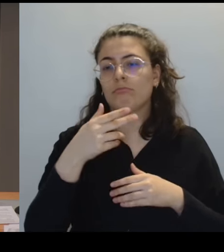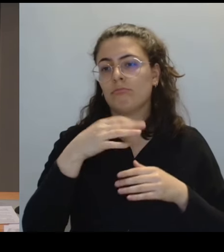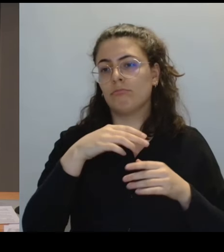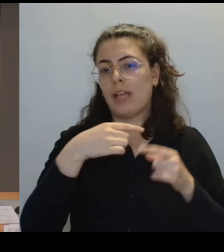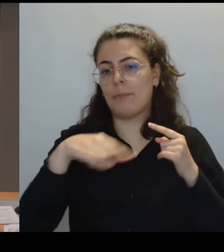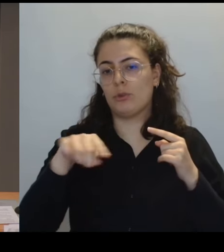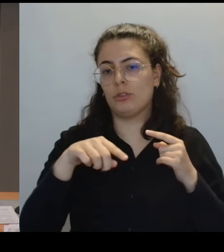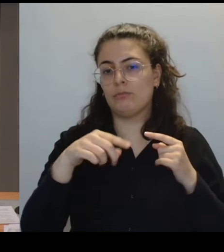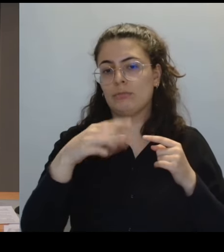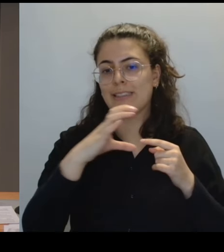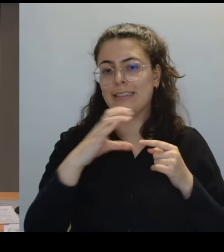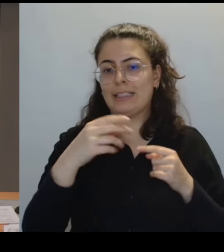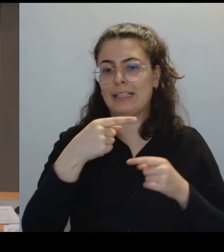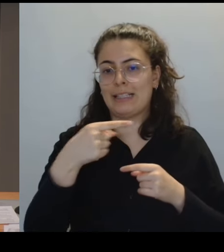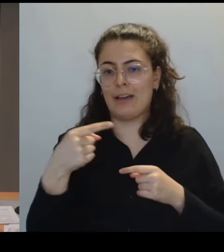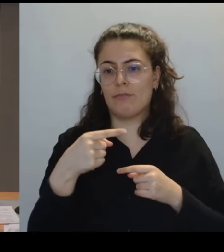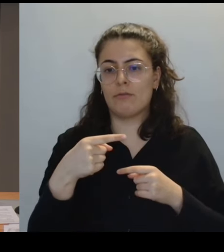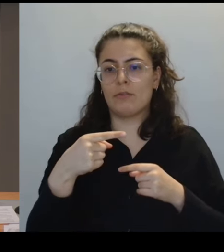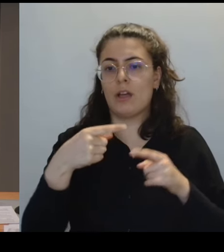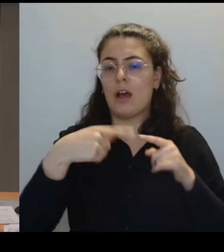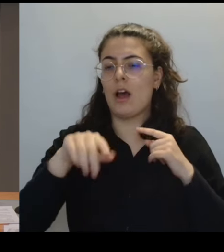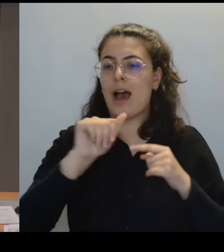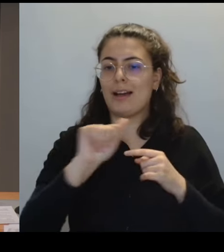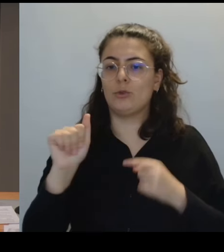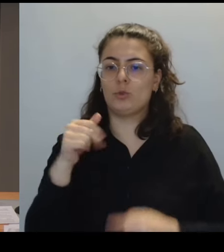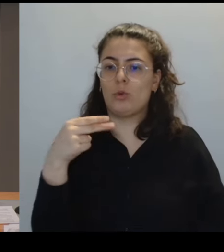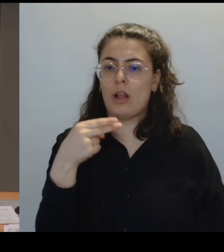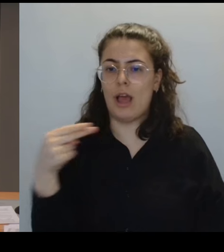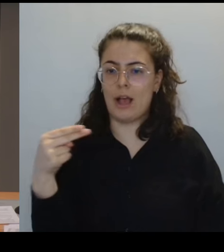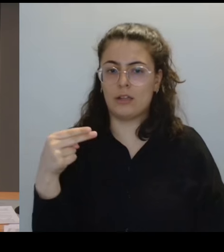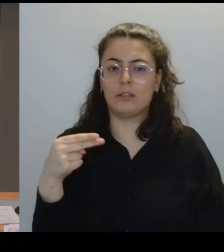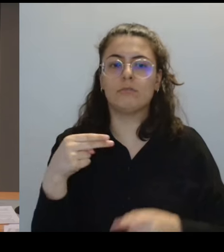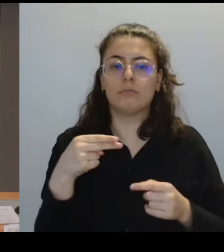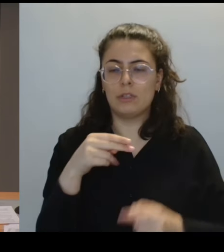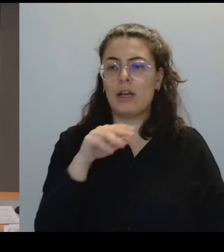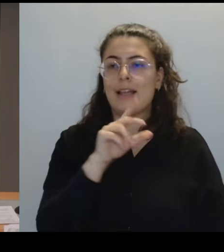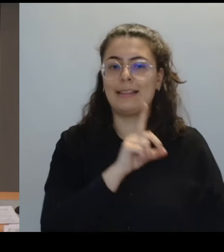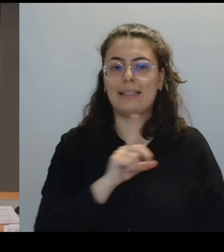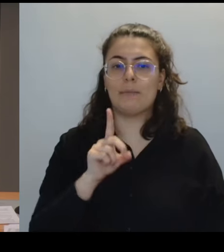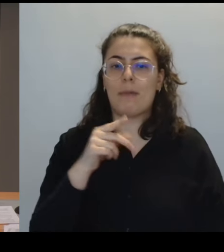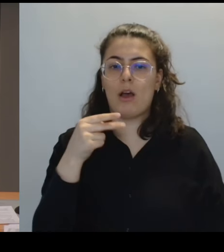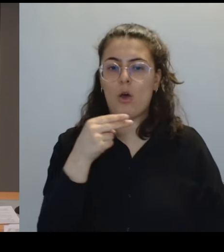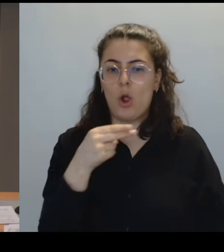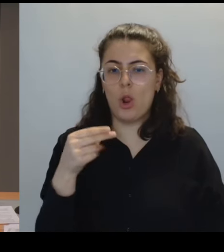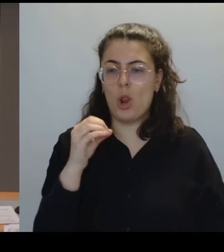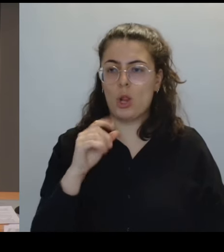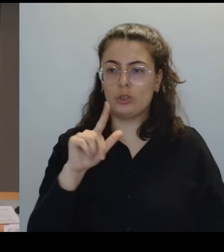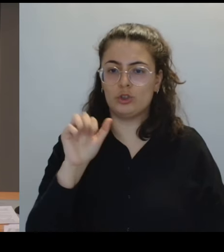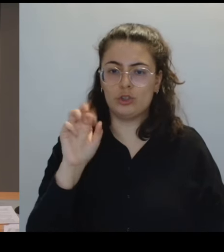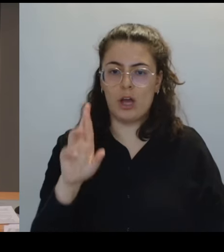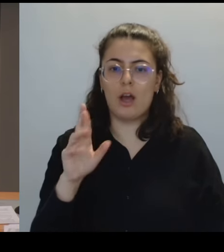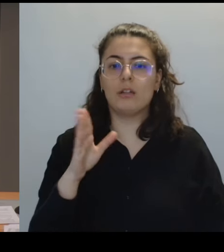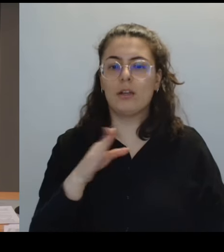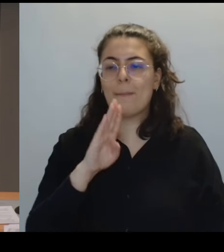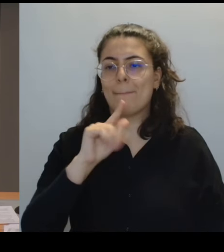Herrn Abgeordneten Herrn Dietmar Hölscher, Frau Abgeordnete Bettina Meißner, Frau Beate Roll, Herrn Sascha Schwarz.